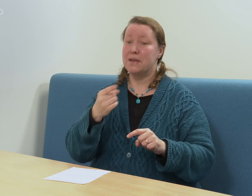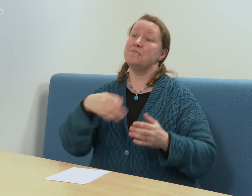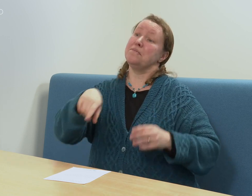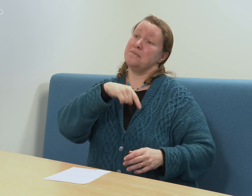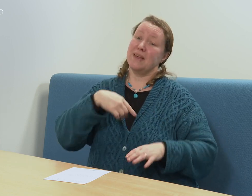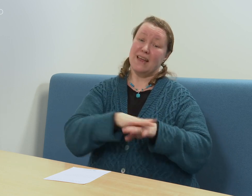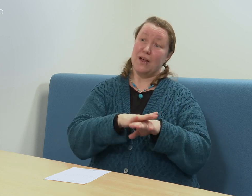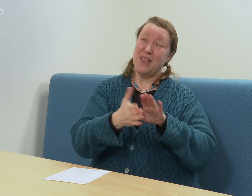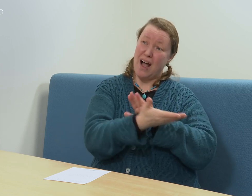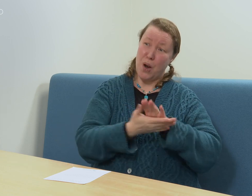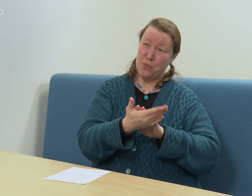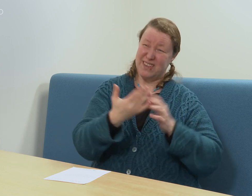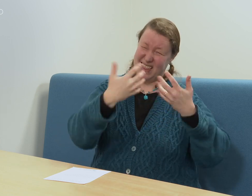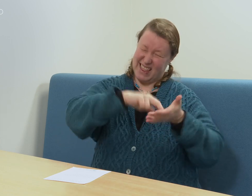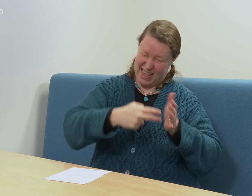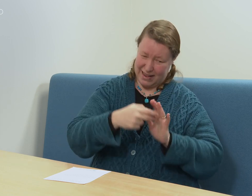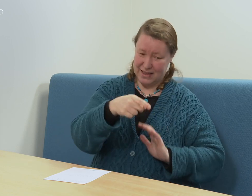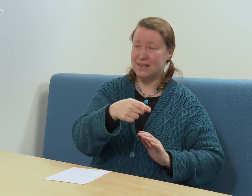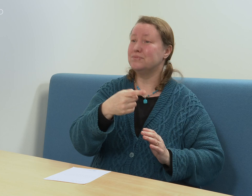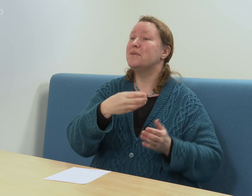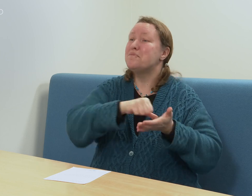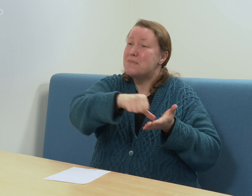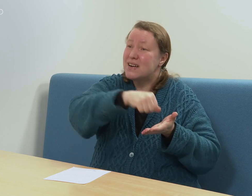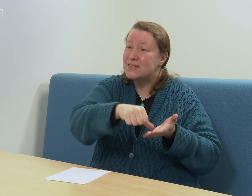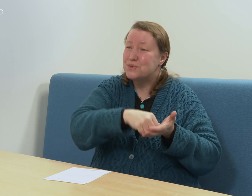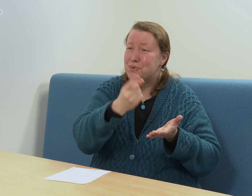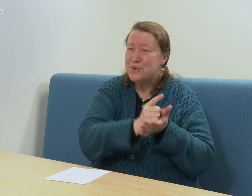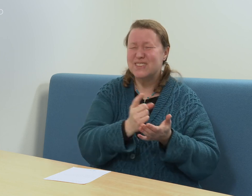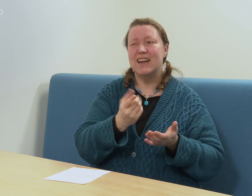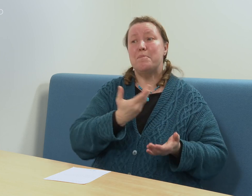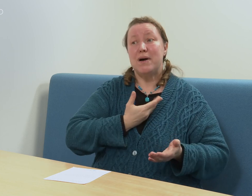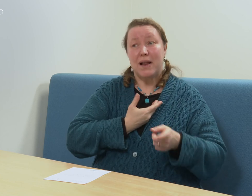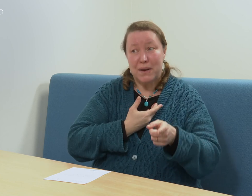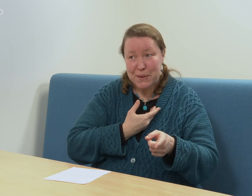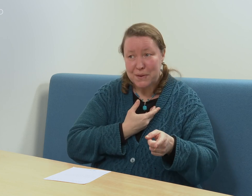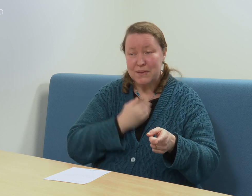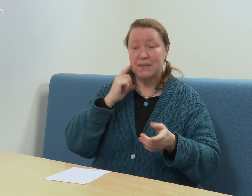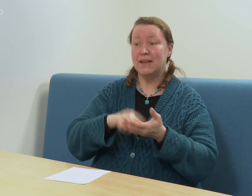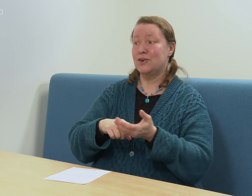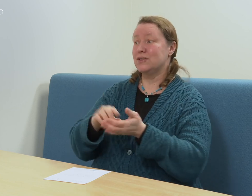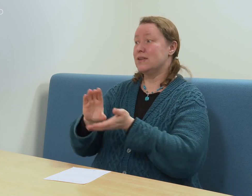Käyttämämme alustan kuukausimaksut ovat niin korkeat, -